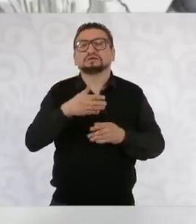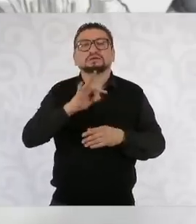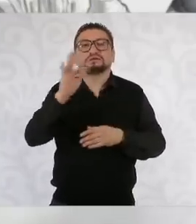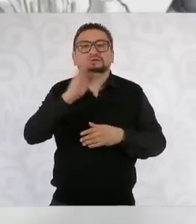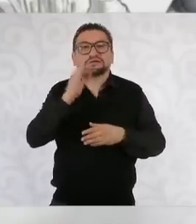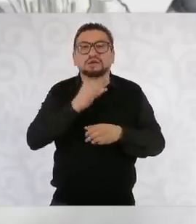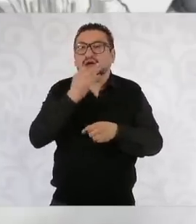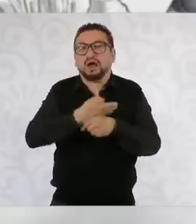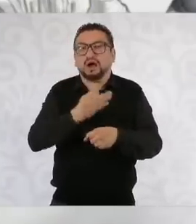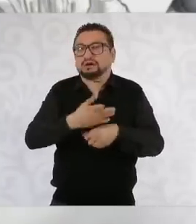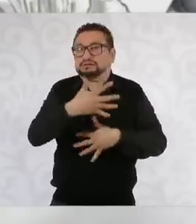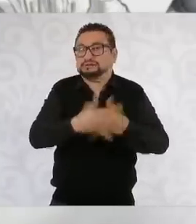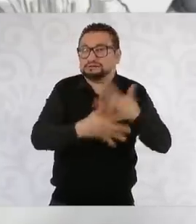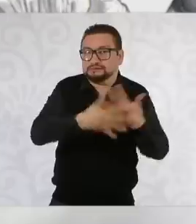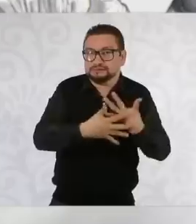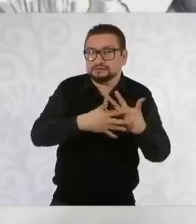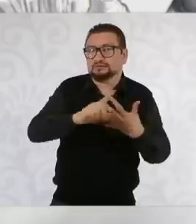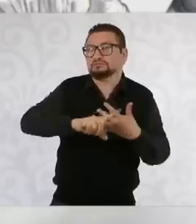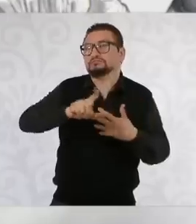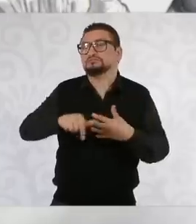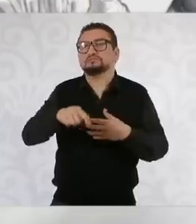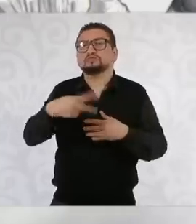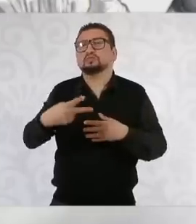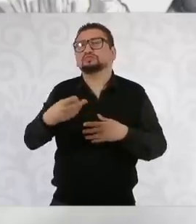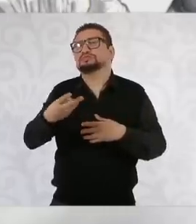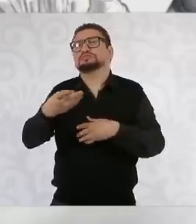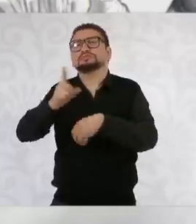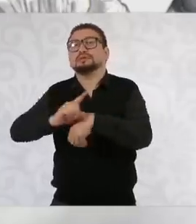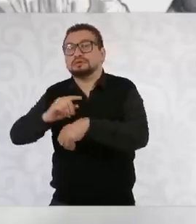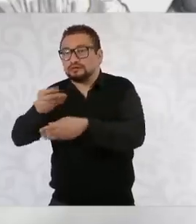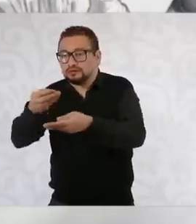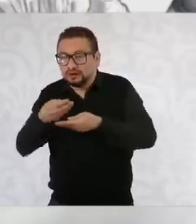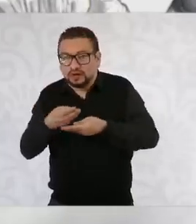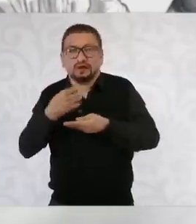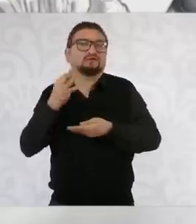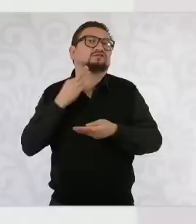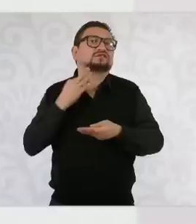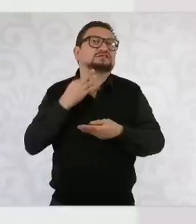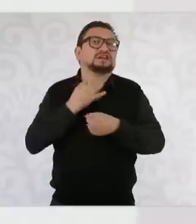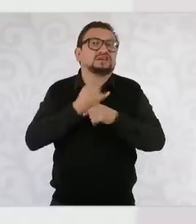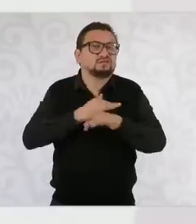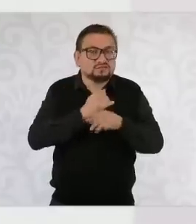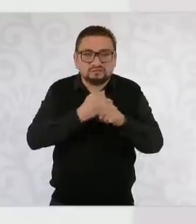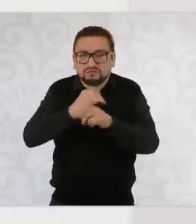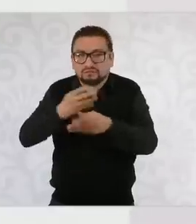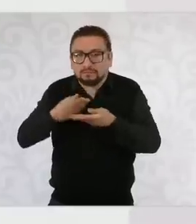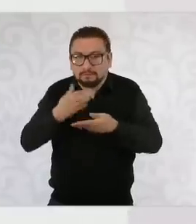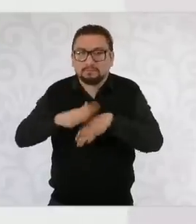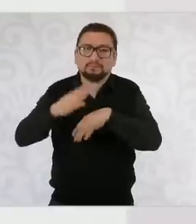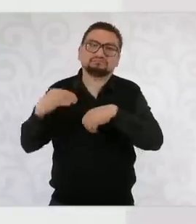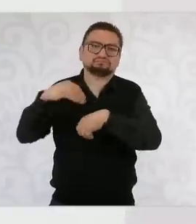reportados se reportan en los días posteriores una vez que las fiscalías hacen su trabajo e